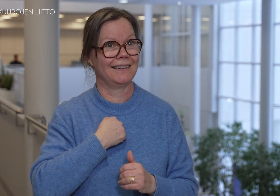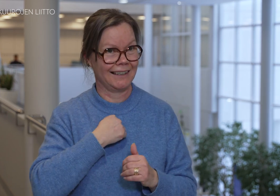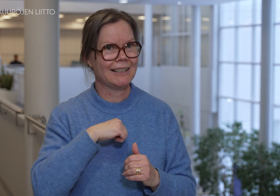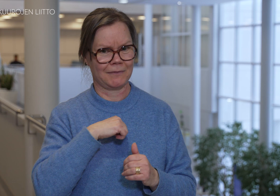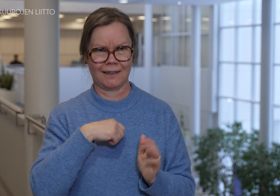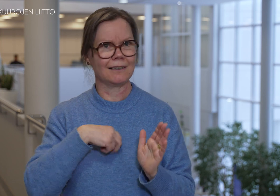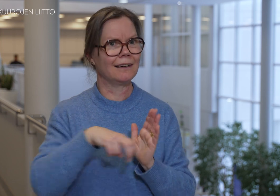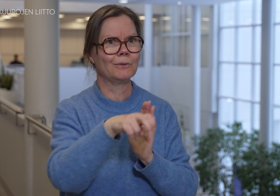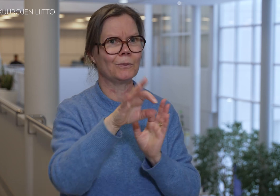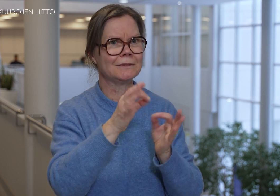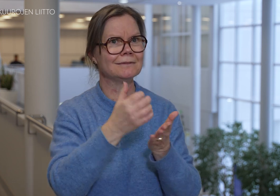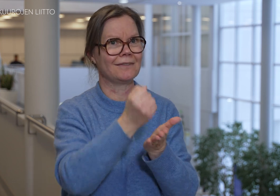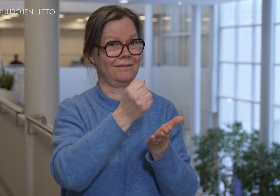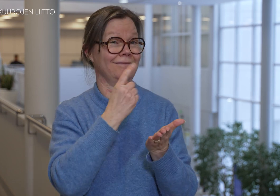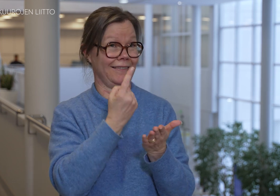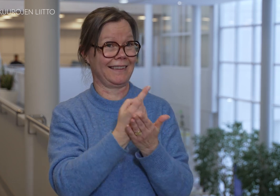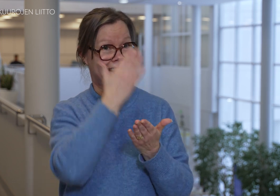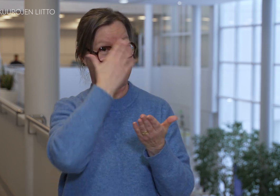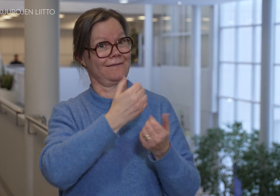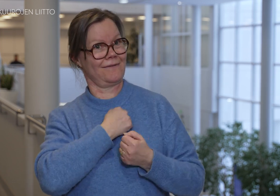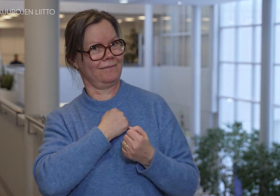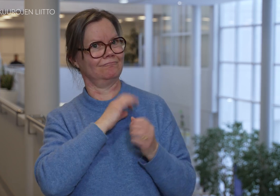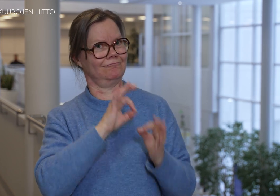Pystyäkseen toimimaan on tiedettävä saatavilla olevista palveluista.